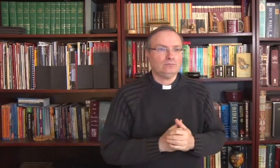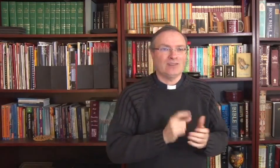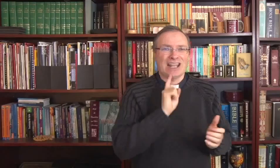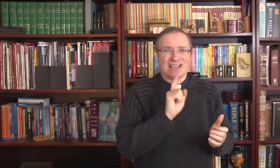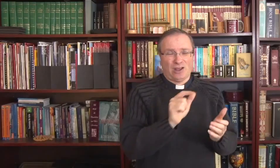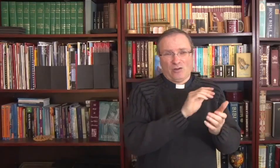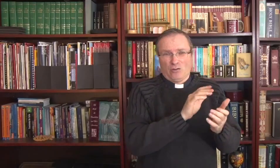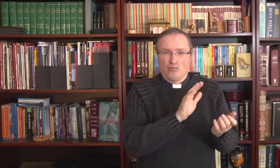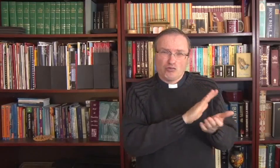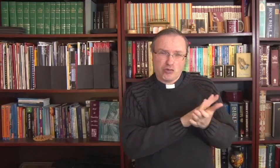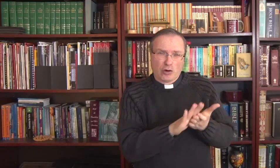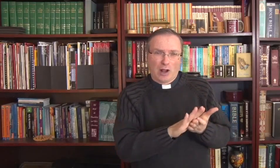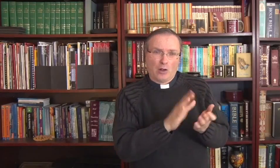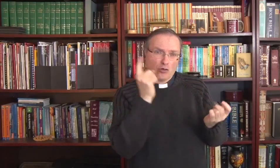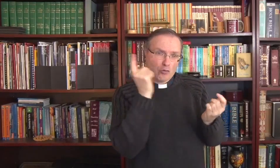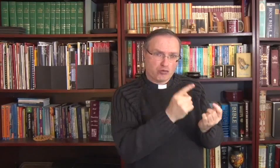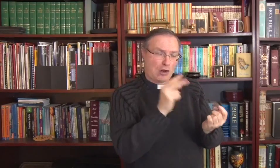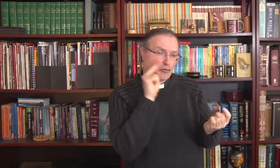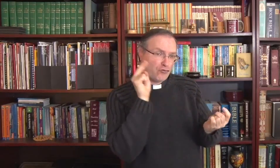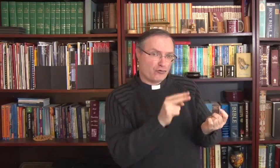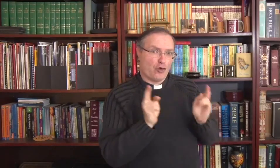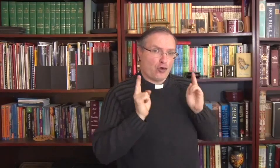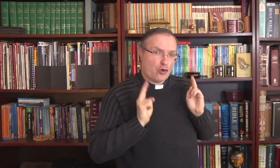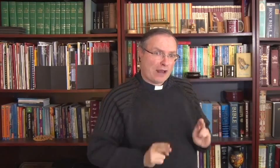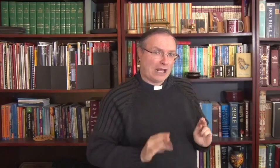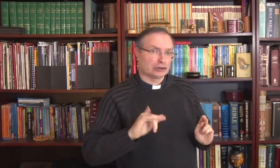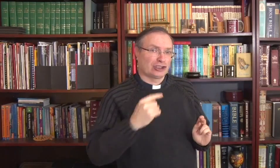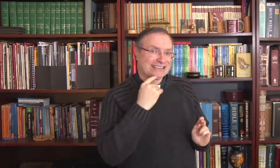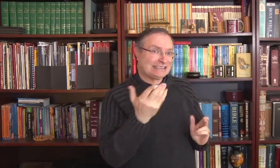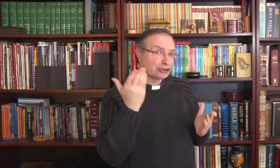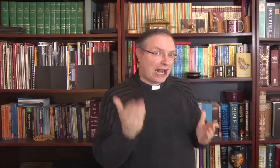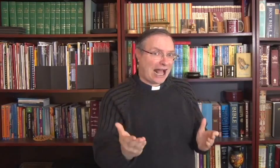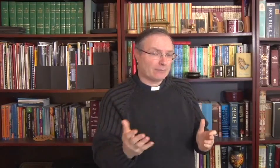Est-ce purement d’un point de vue humain que je dis cela?